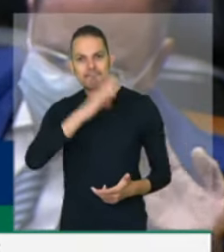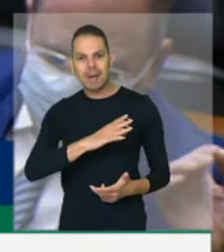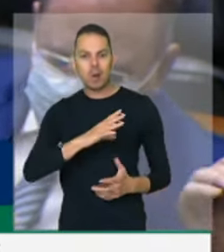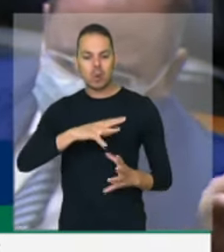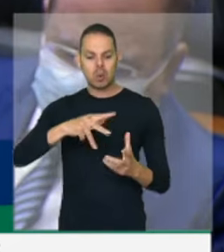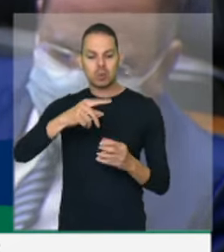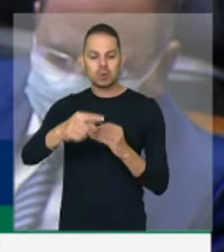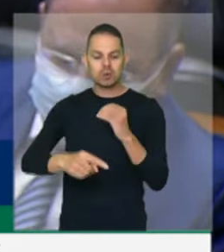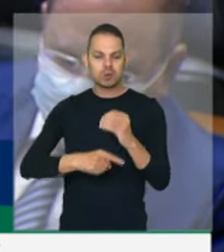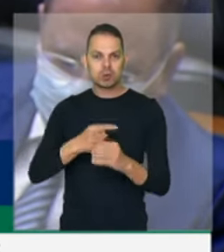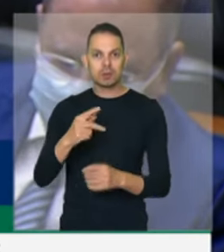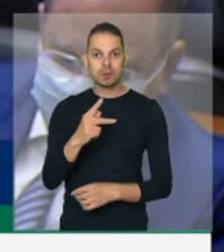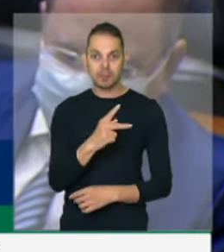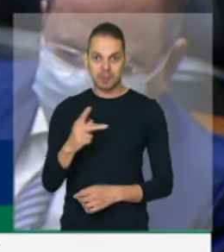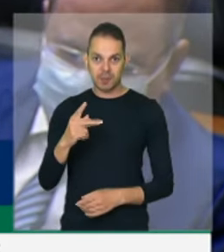ORIENTAM O VOTO SIM.